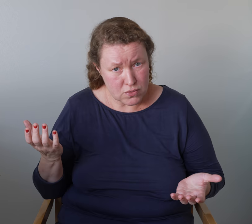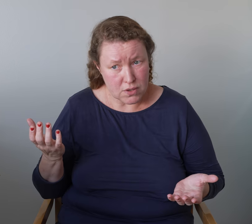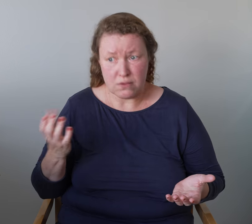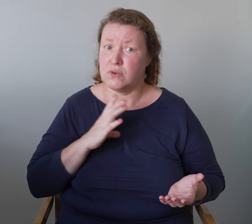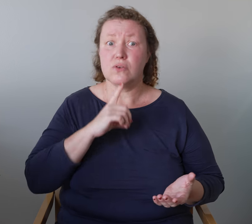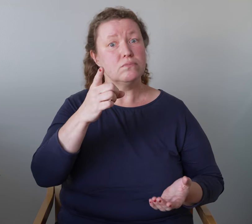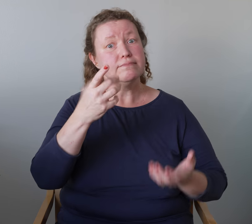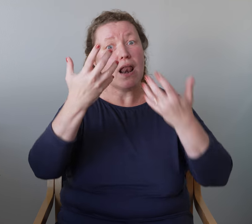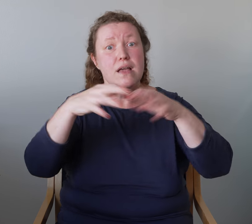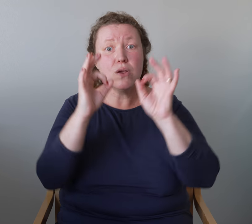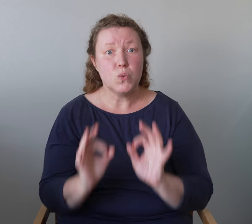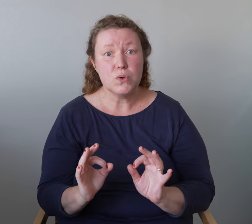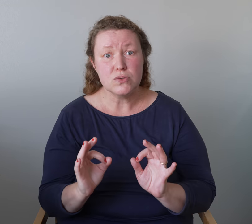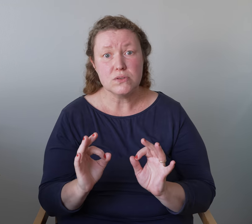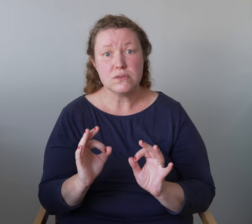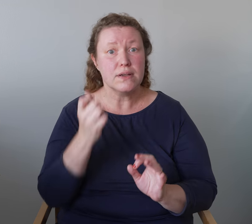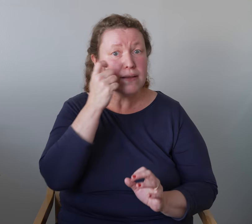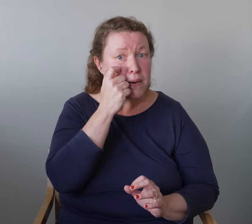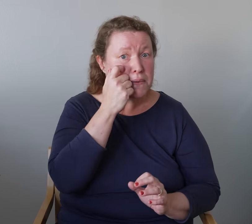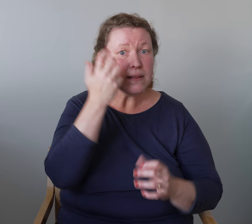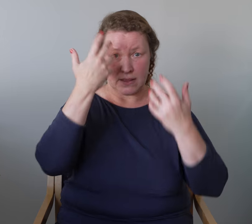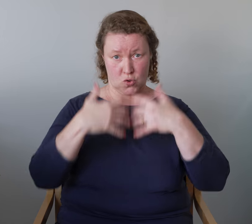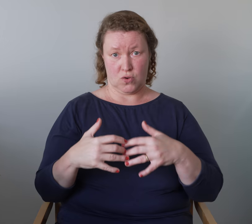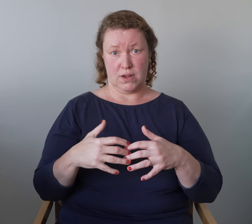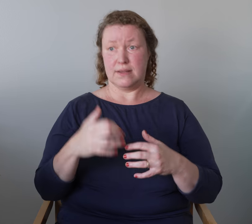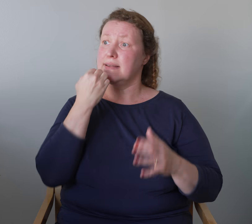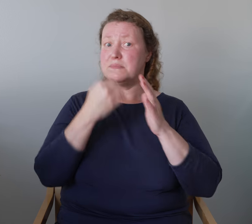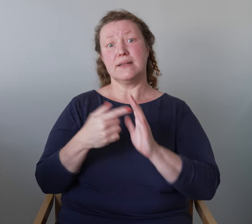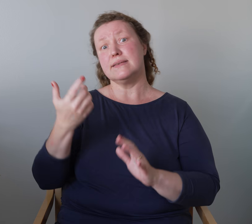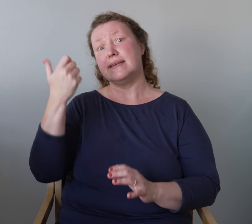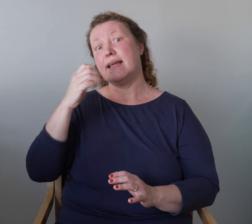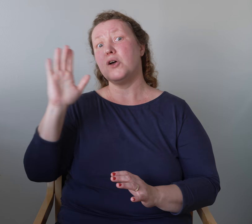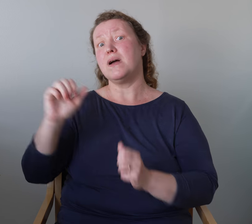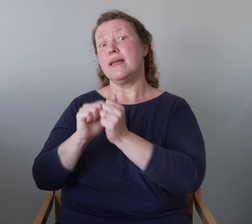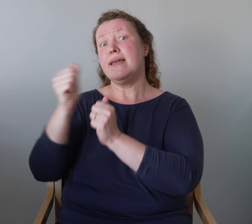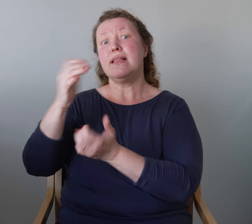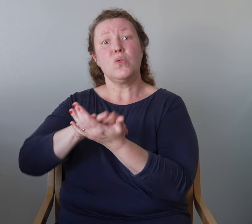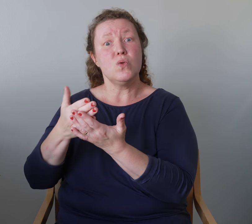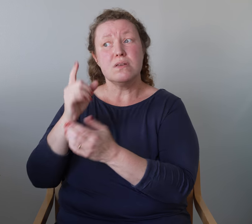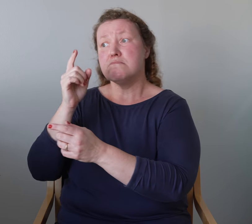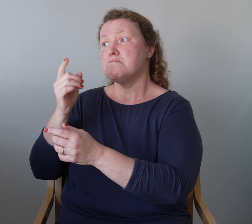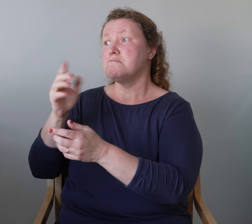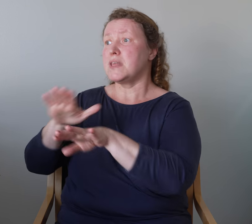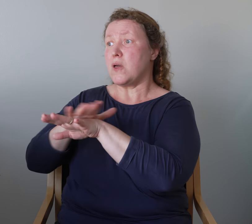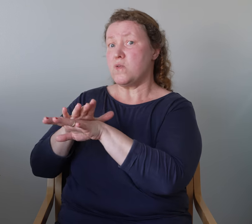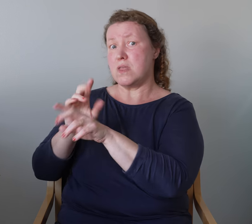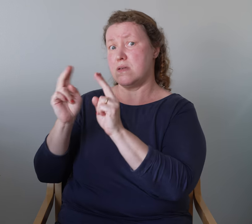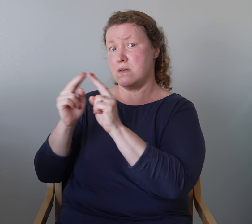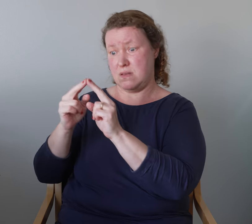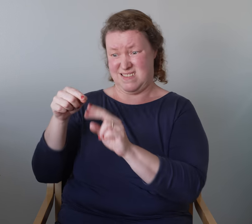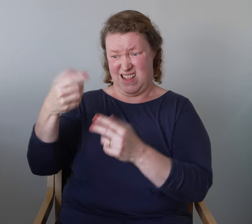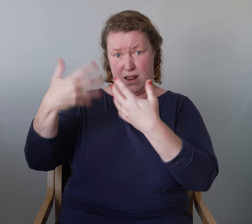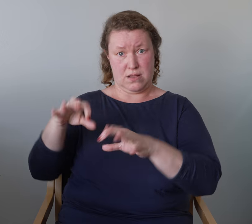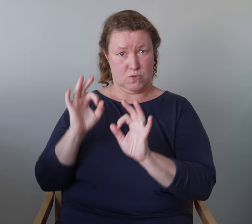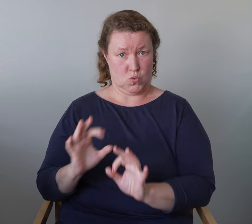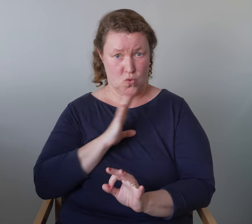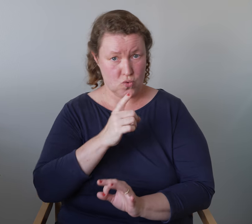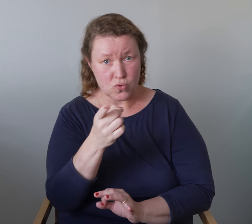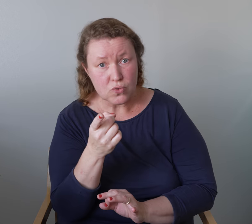Ovatko laitteesi, kuten kännykkä ja/tai tietokone kunnossa? Pystytkö ottamaan yhteyttä Kelan etätulkkauspalveluun?